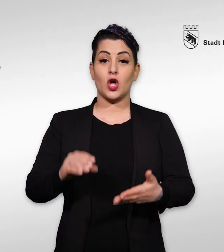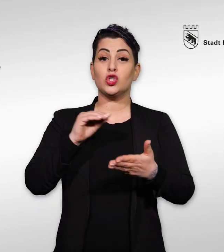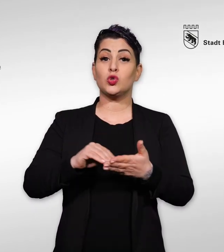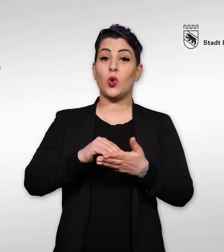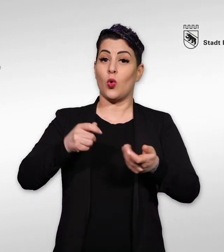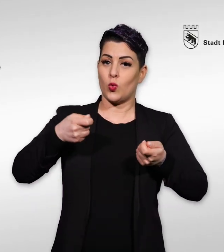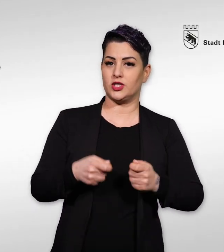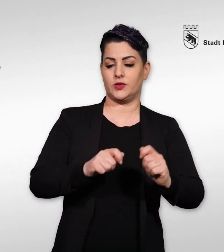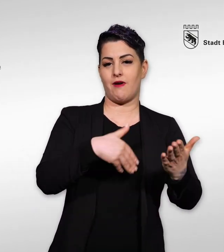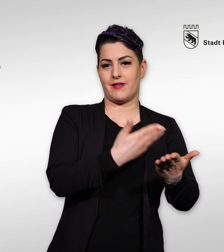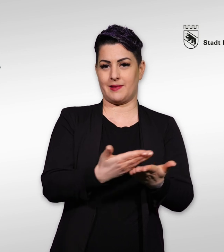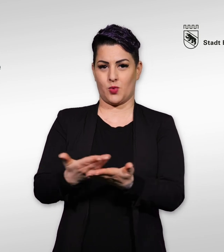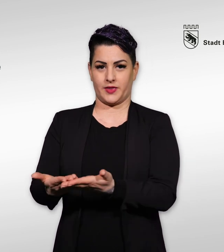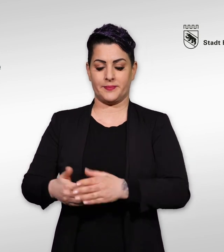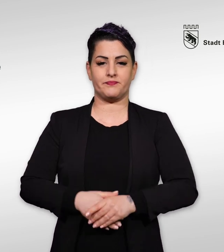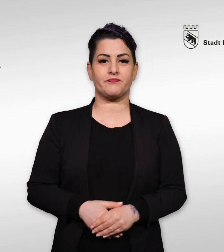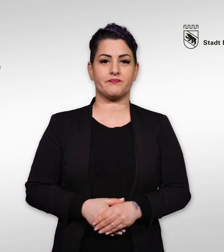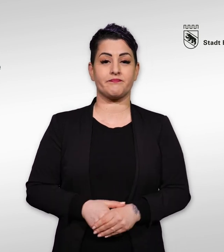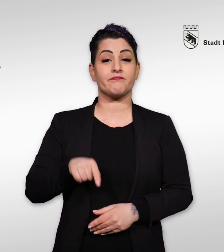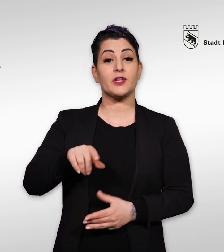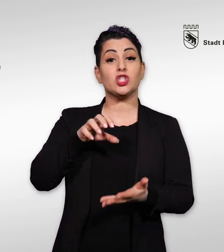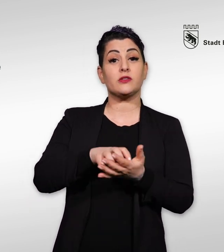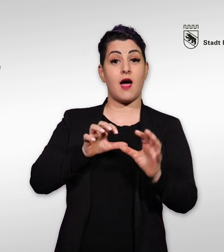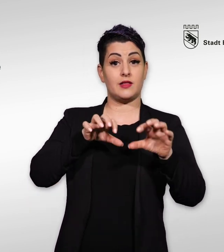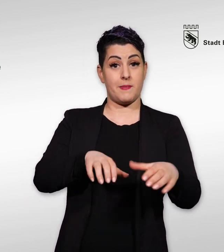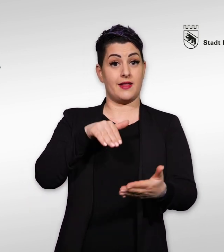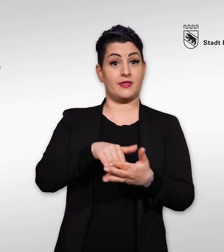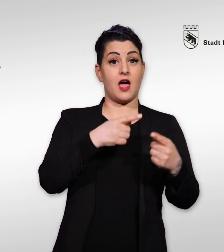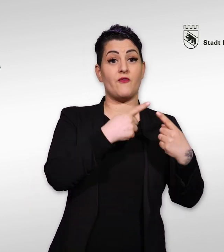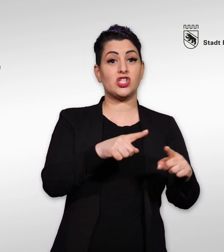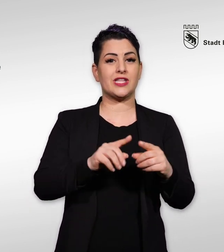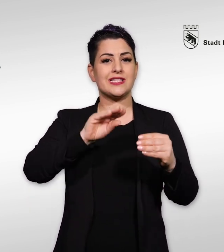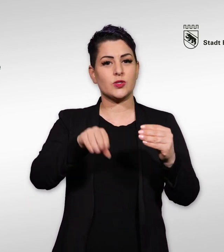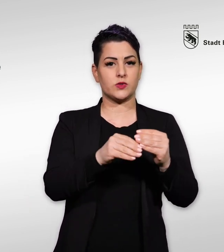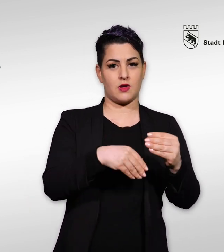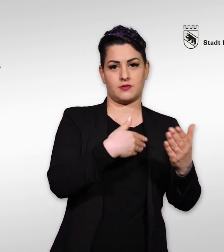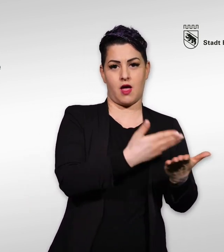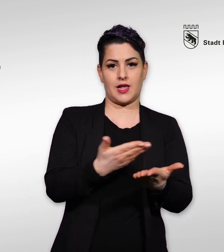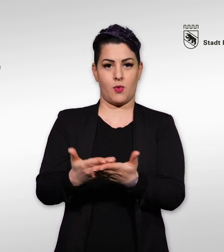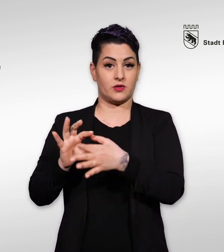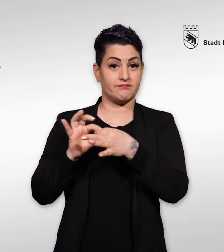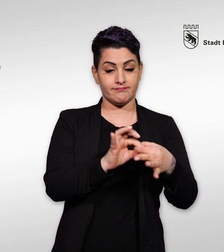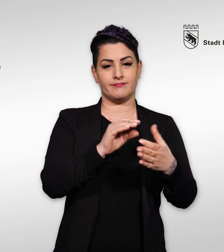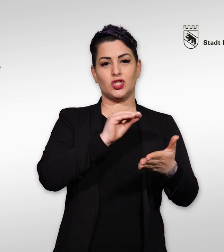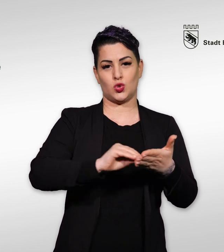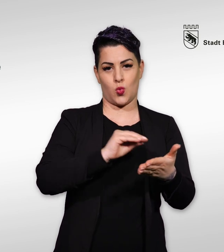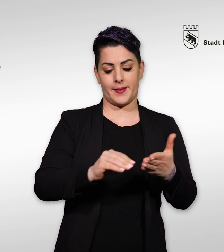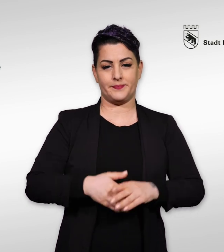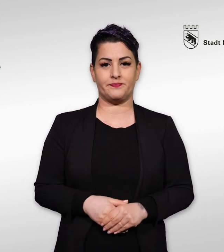Schulunterstützende Angebote In der Stadt Bern gibt es verschiedene zusätzliche Angebote zur Schule.